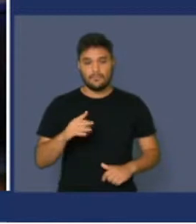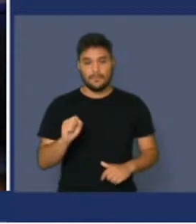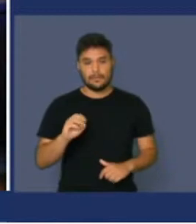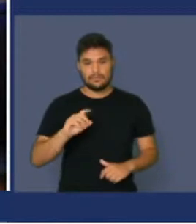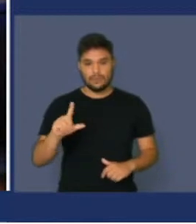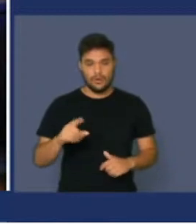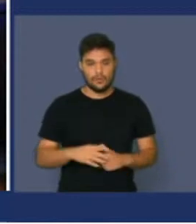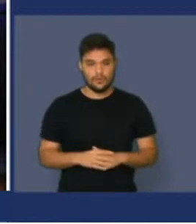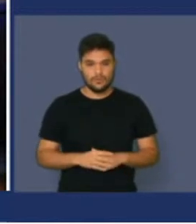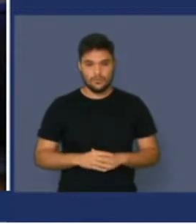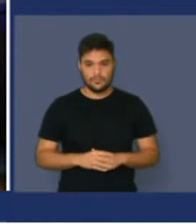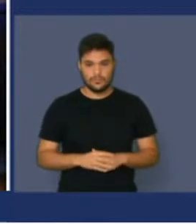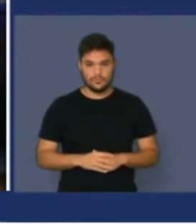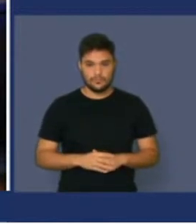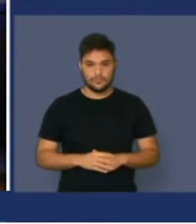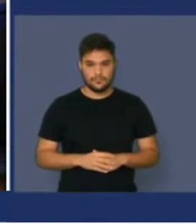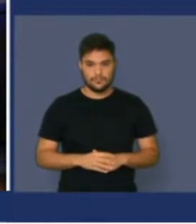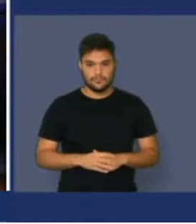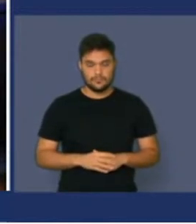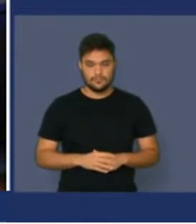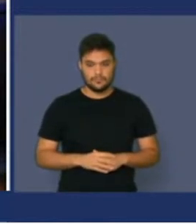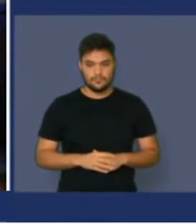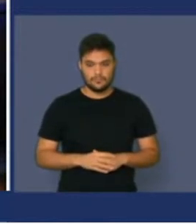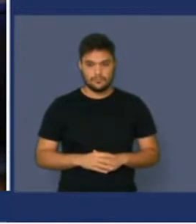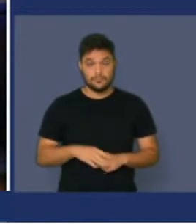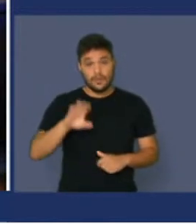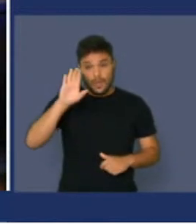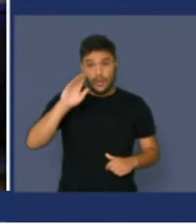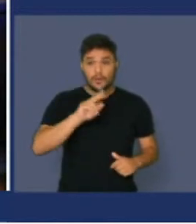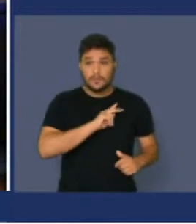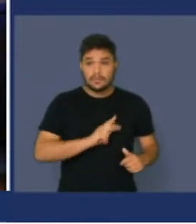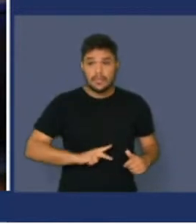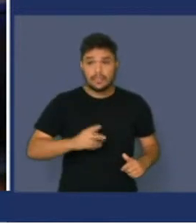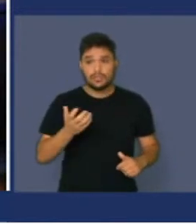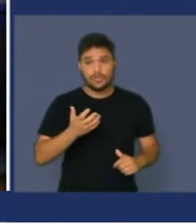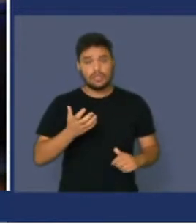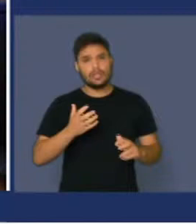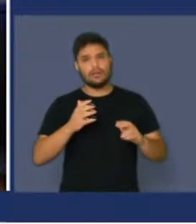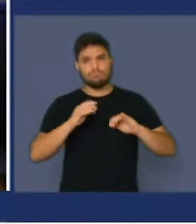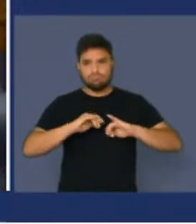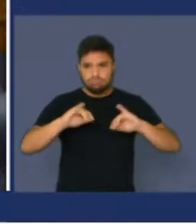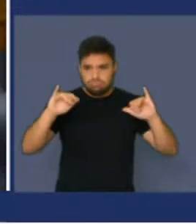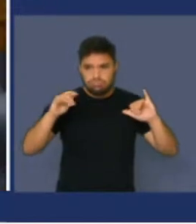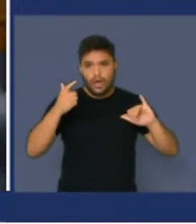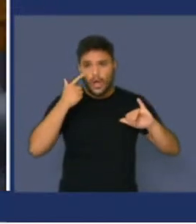NÃO. PSC, PROS, PTB. PSOL. -- [DEPUTADA]: PRESIDENTE EU QUERIA CHAMAR A ATENÇÃO DESSA CASA PARA DOIS